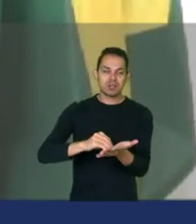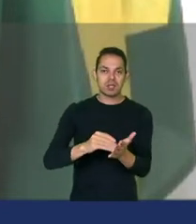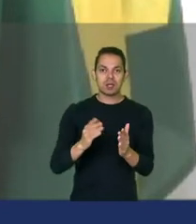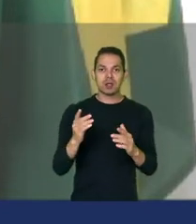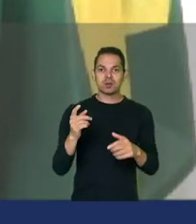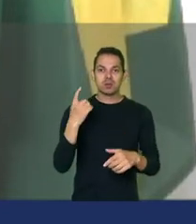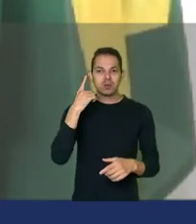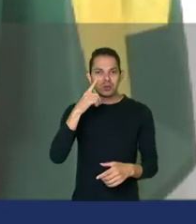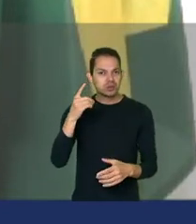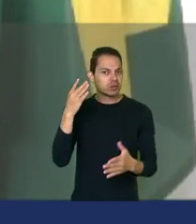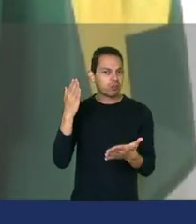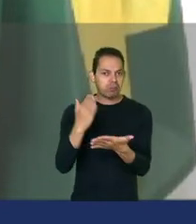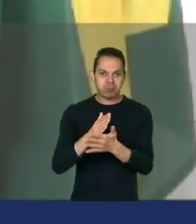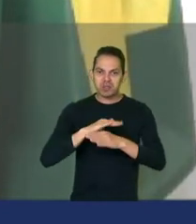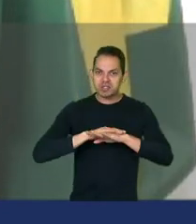PARCELA . TODOS OS PRAZOS JÁ